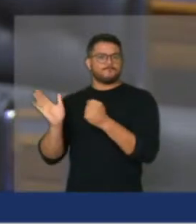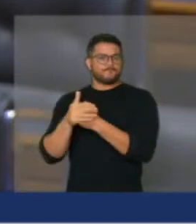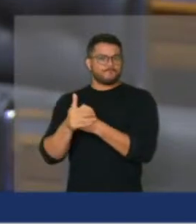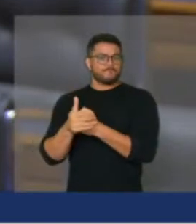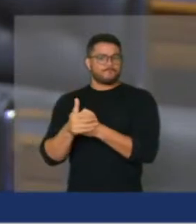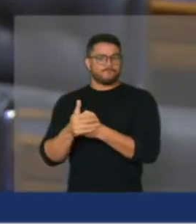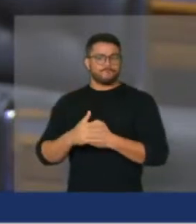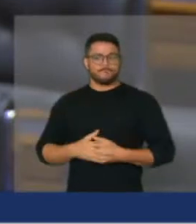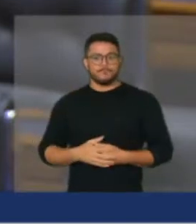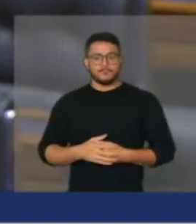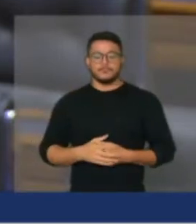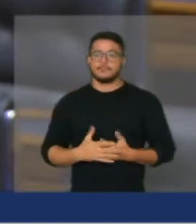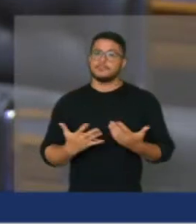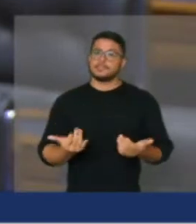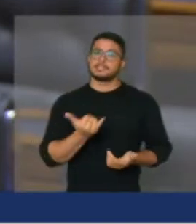POPULAÇÃO MAIS CARENTE, PARA